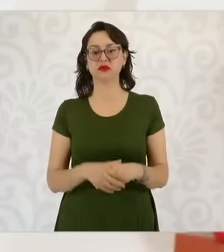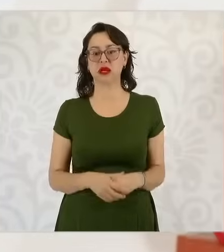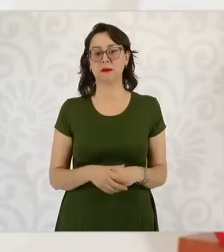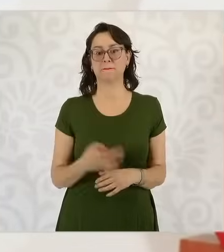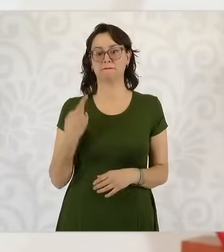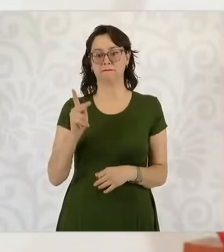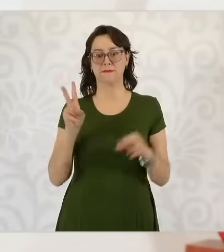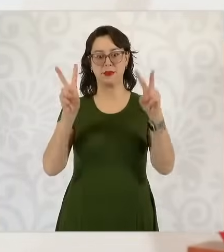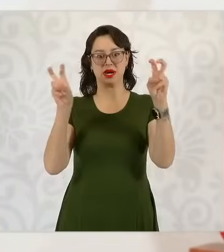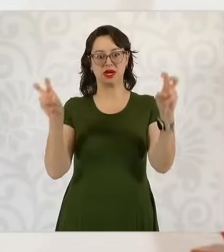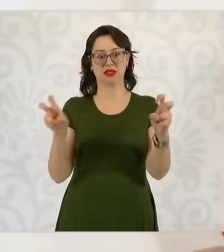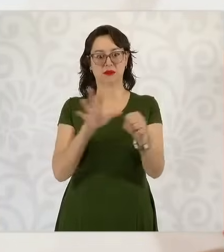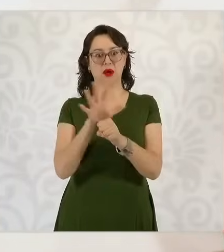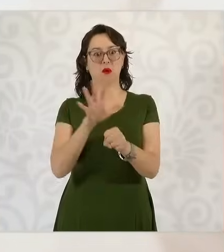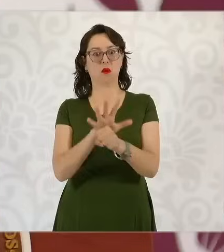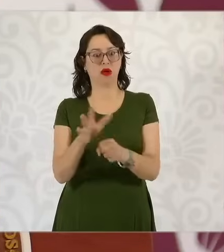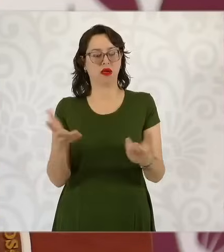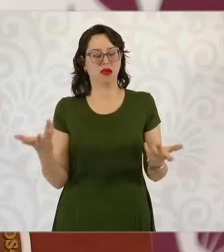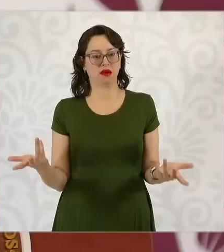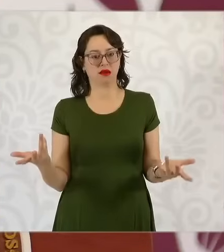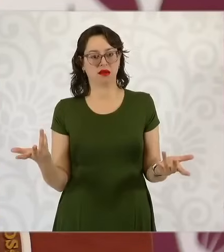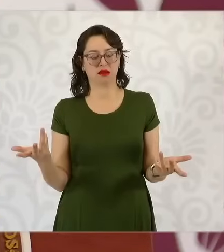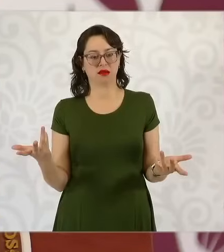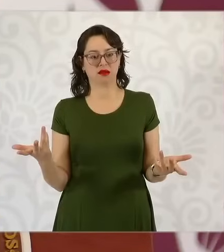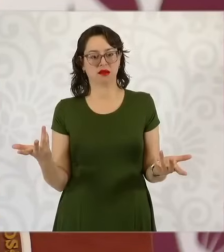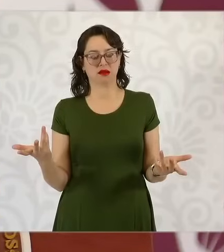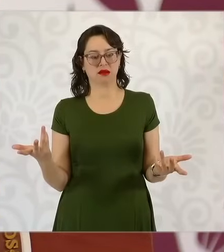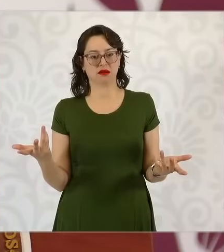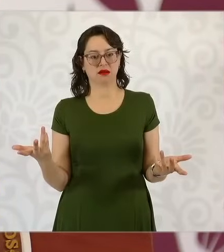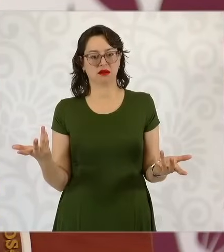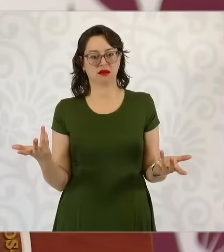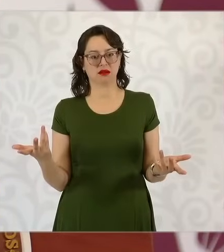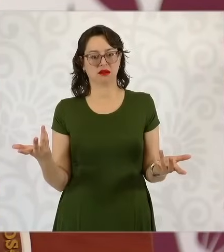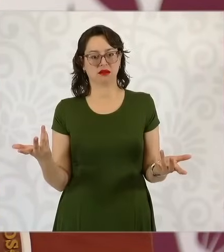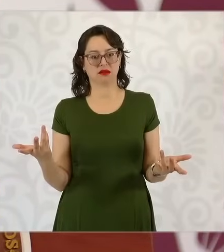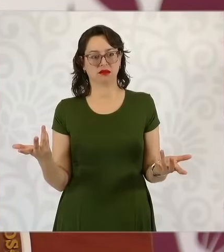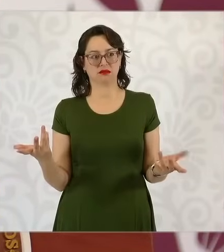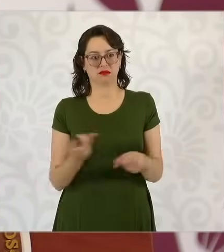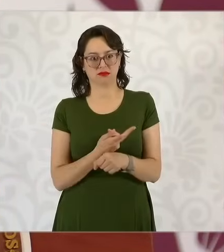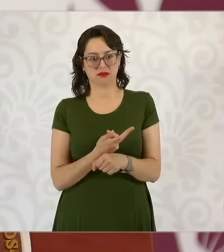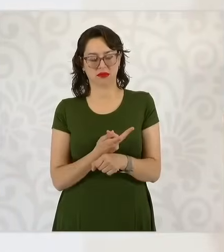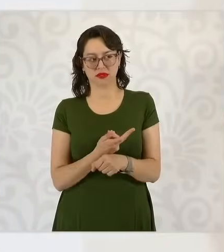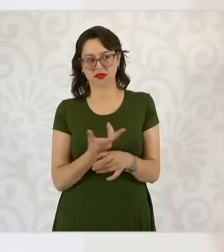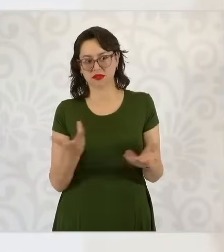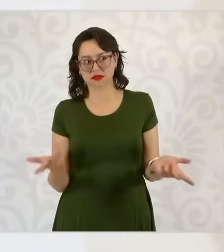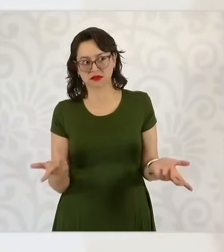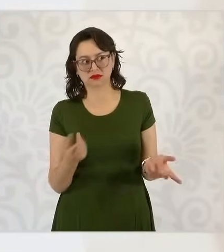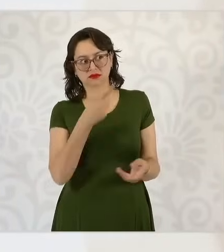es qué información hay y cómo explican